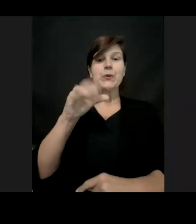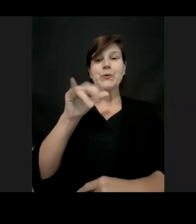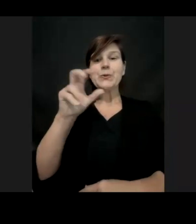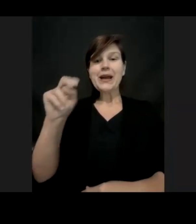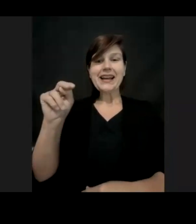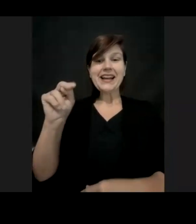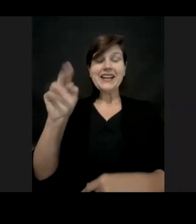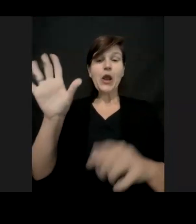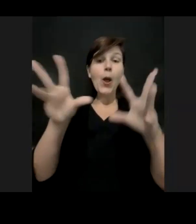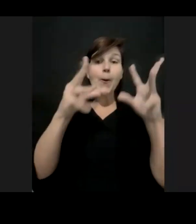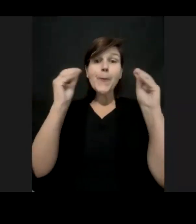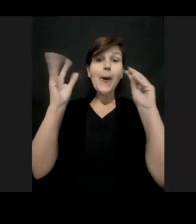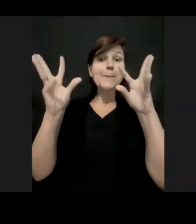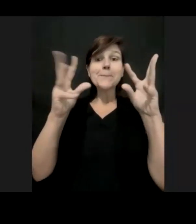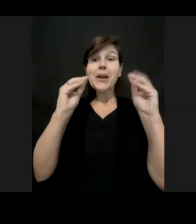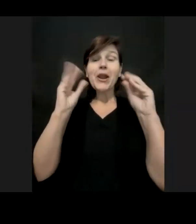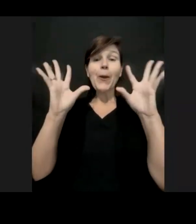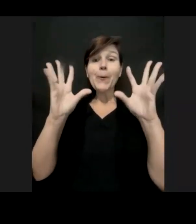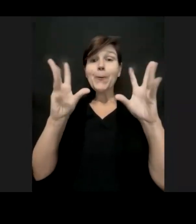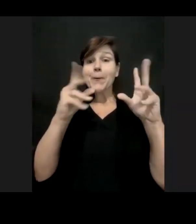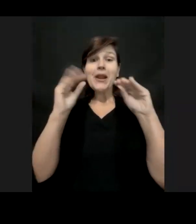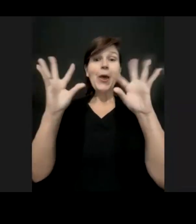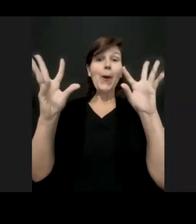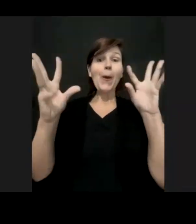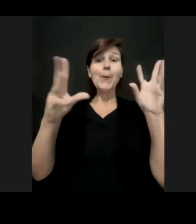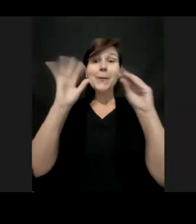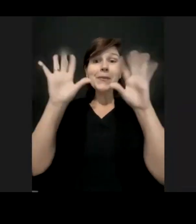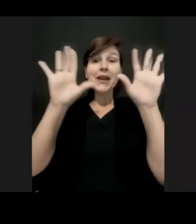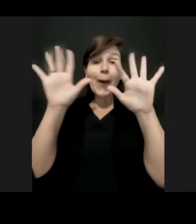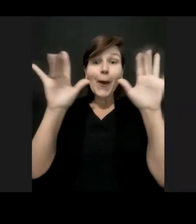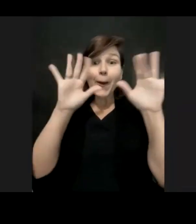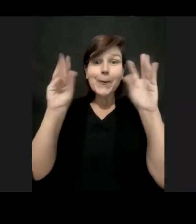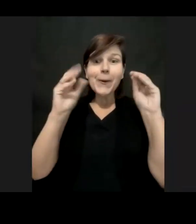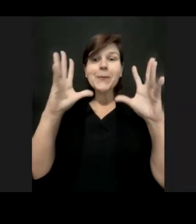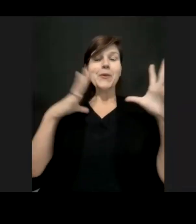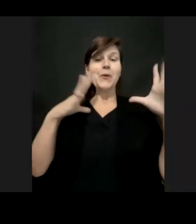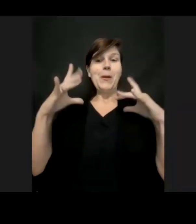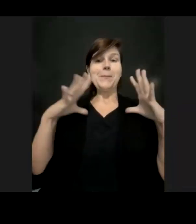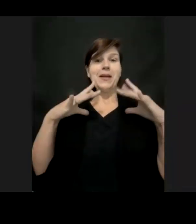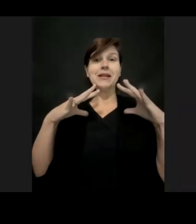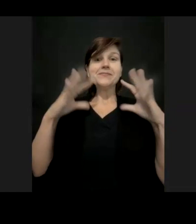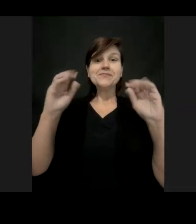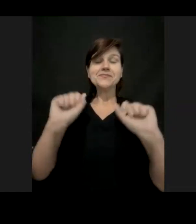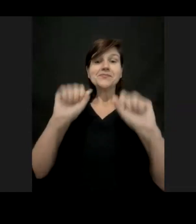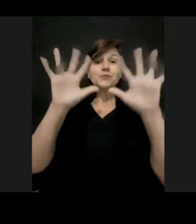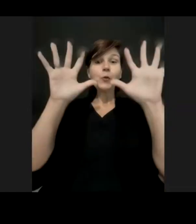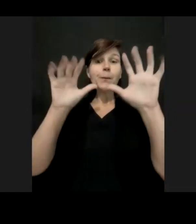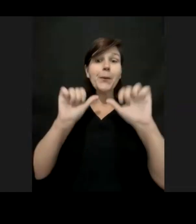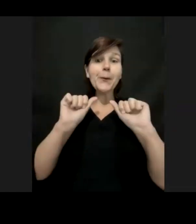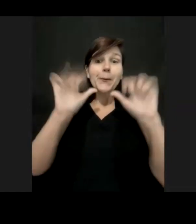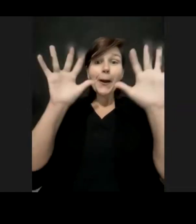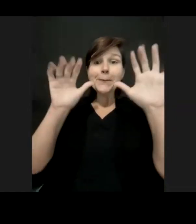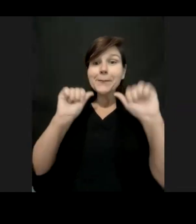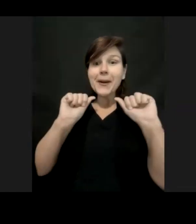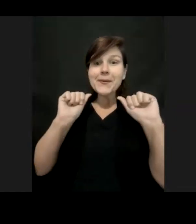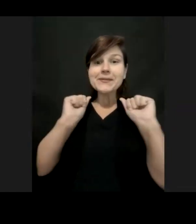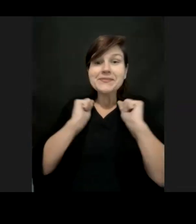Whoop-a-dee-doo! Whoop-a-dee-doo, whoop-a-dee-doo, whoop-a-dee-doo, doo, doo! Whoop! Whoop! Whoop-a-dee-doo, boys and girls!